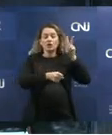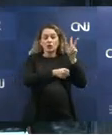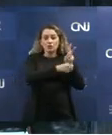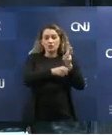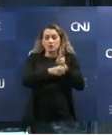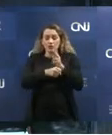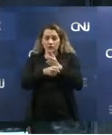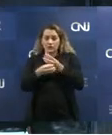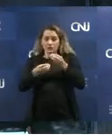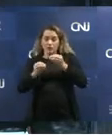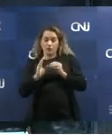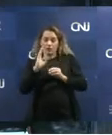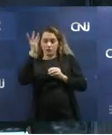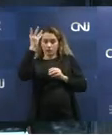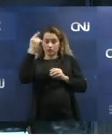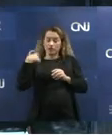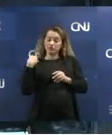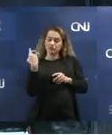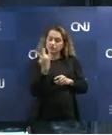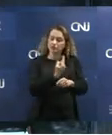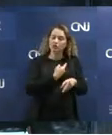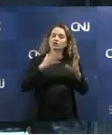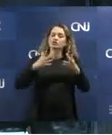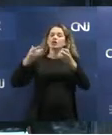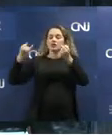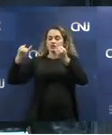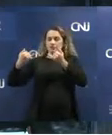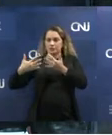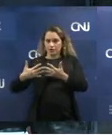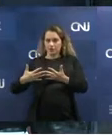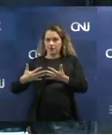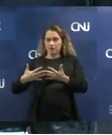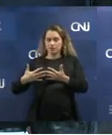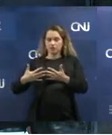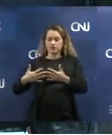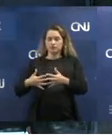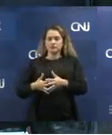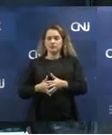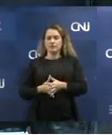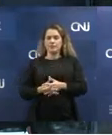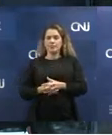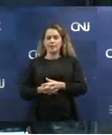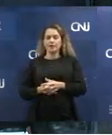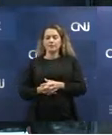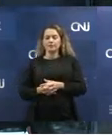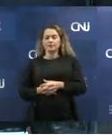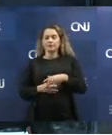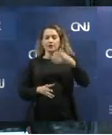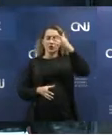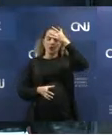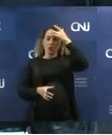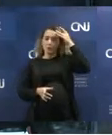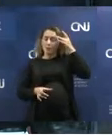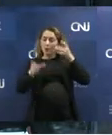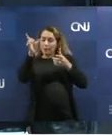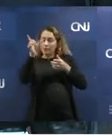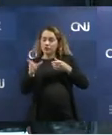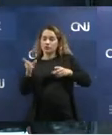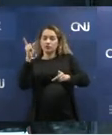Nós aqui falamos em que o magistrado lá se encontra há 20 anos e há 20 anos